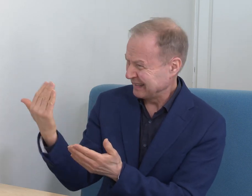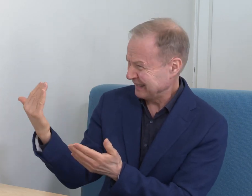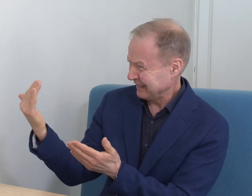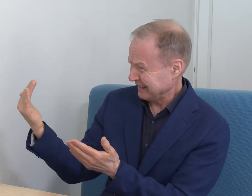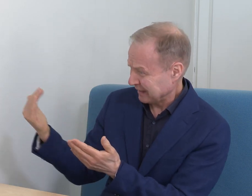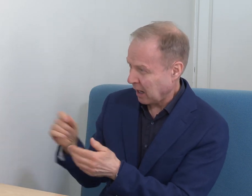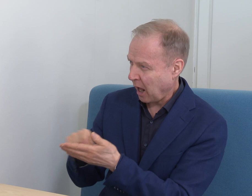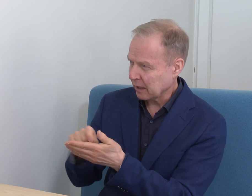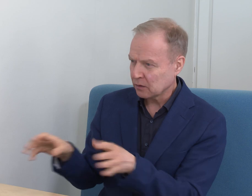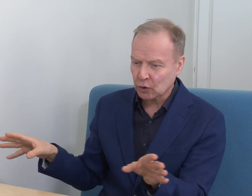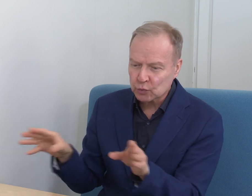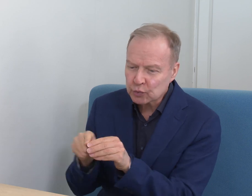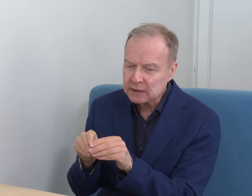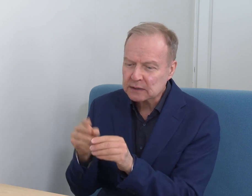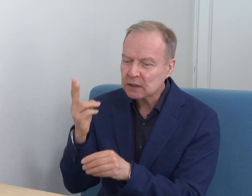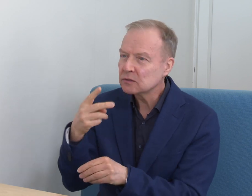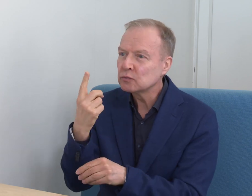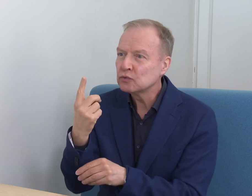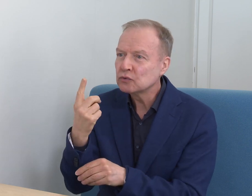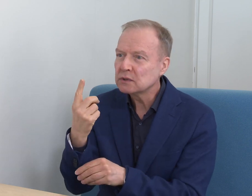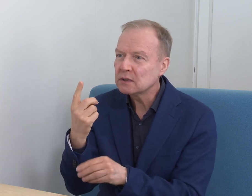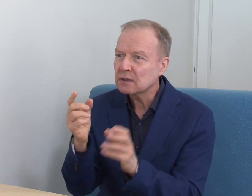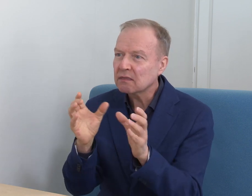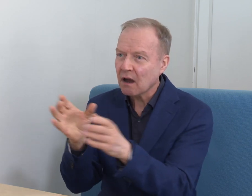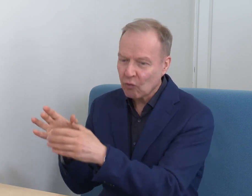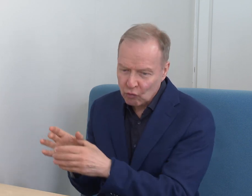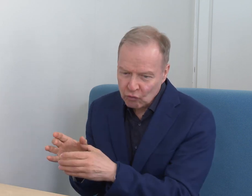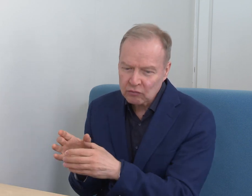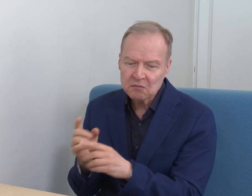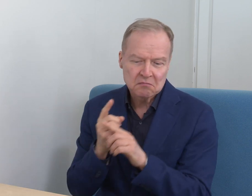Sen allekirjoitti 21 tahoa.